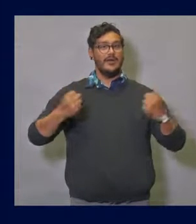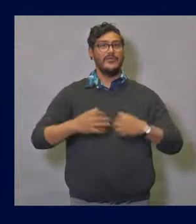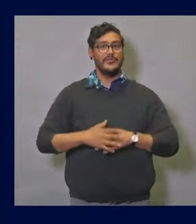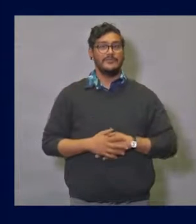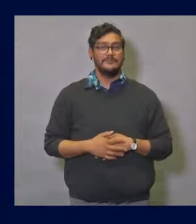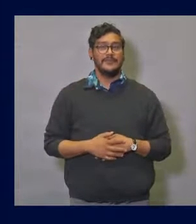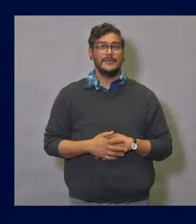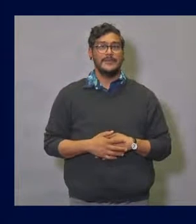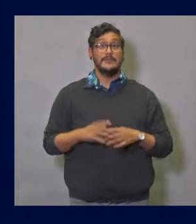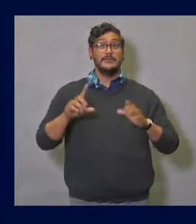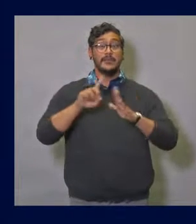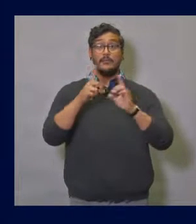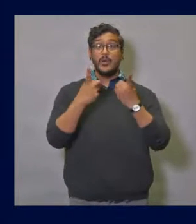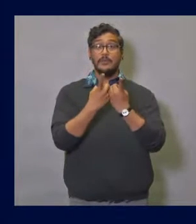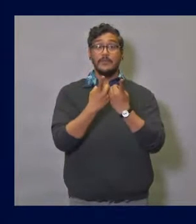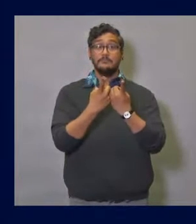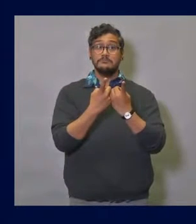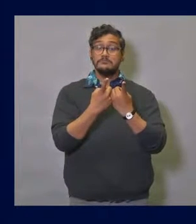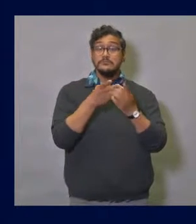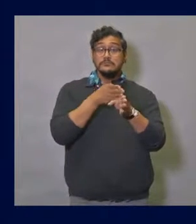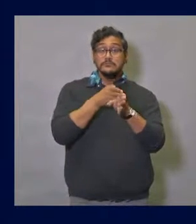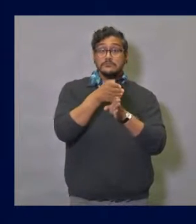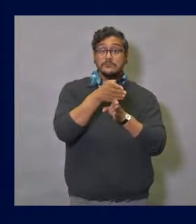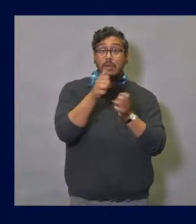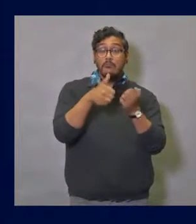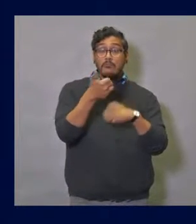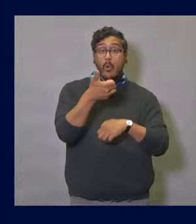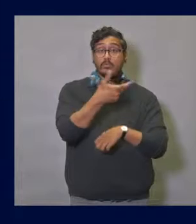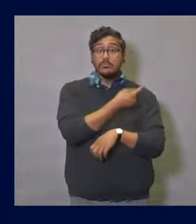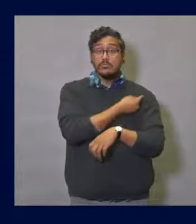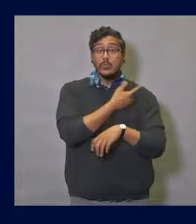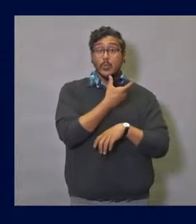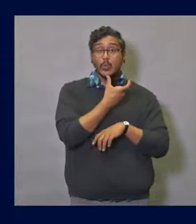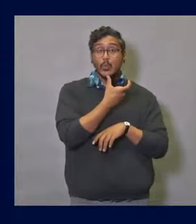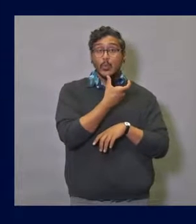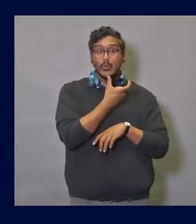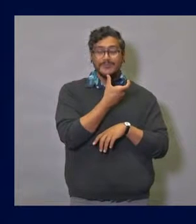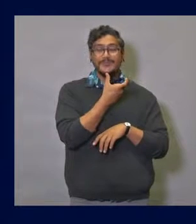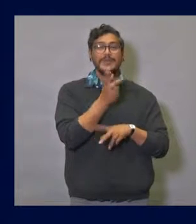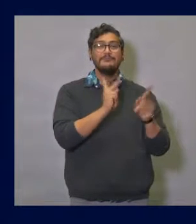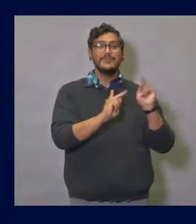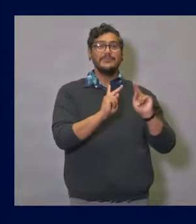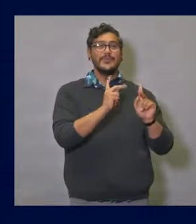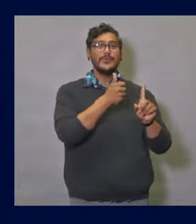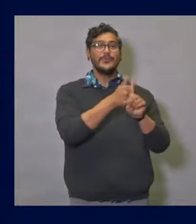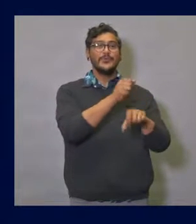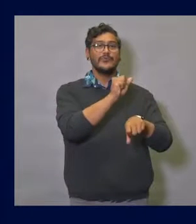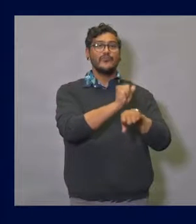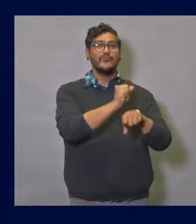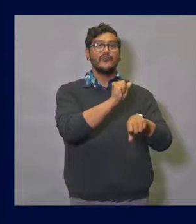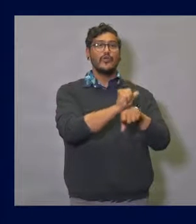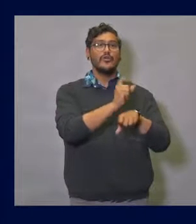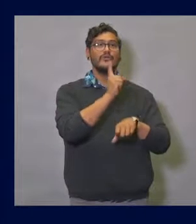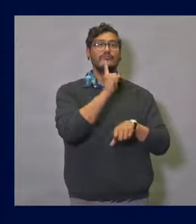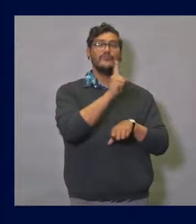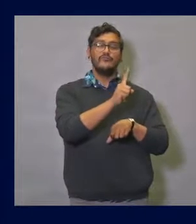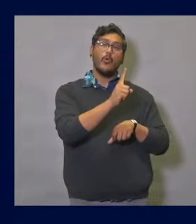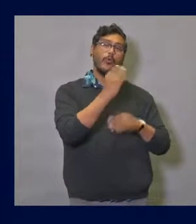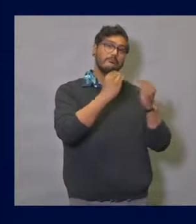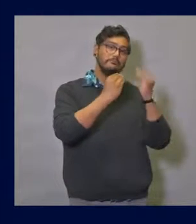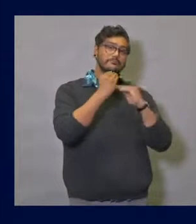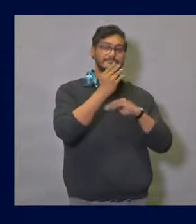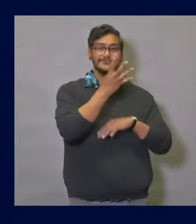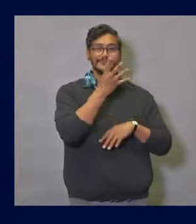MARZO EN LAS CENTROS DE SALUD